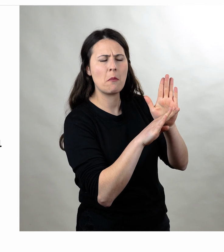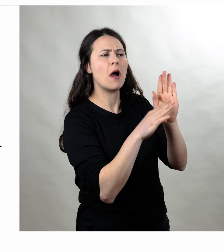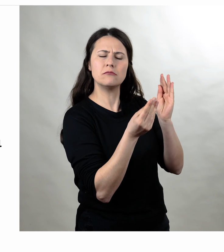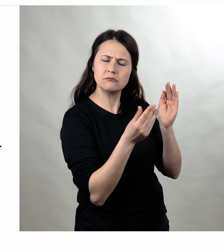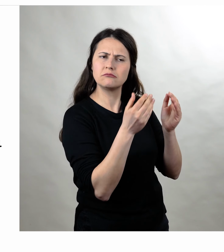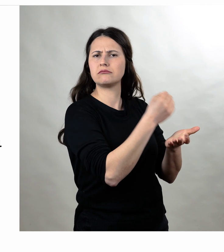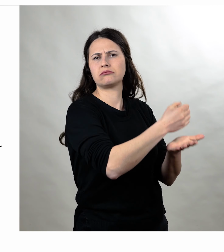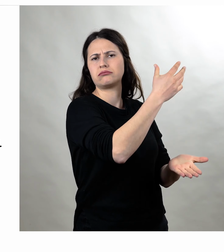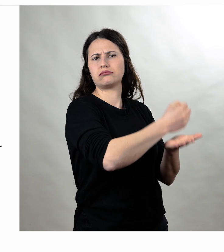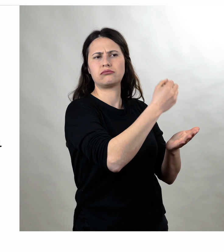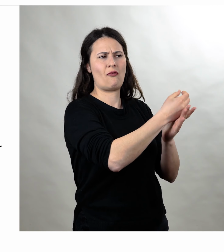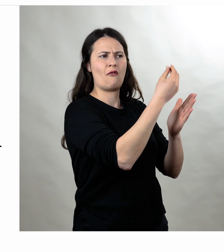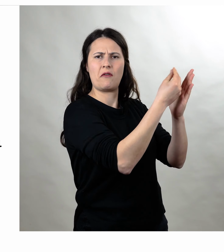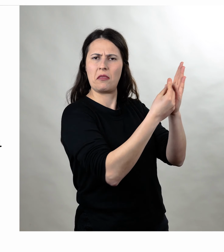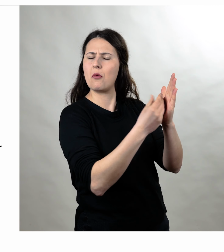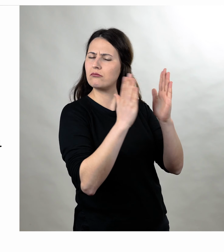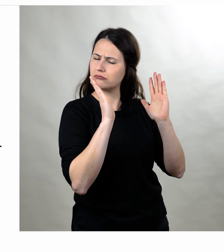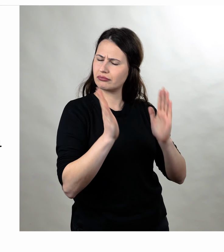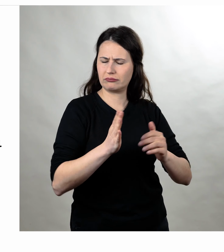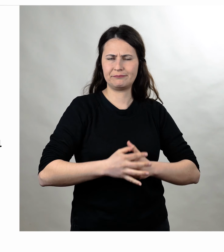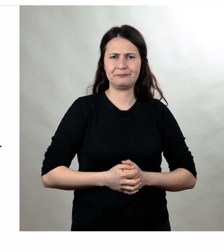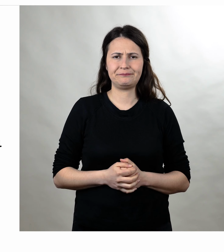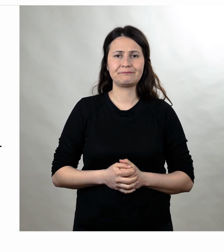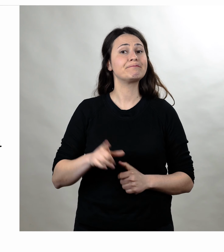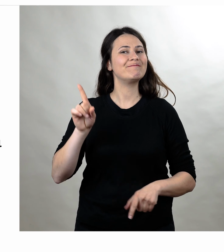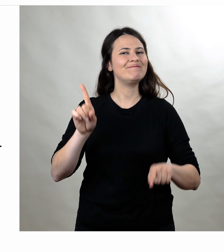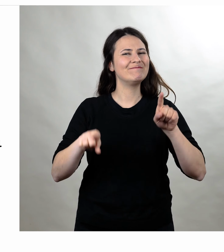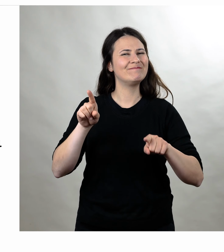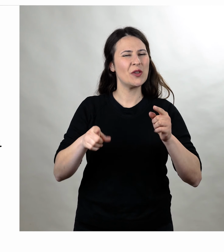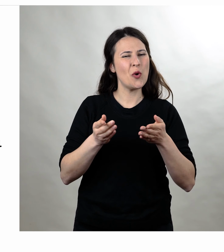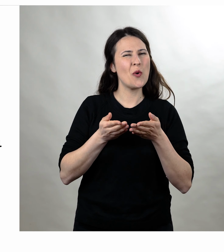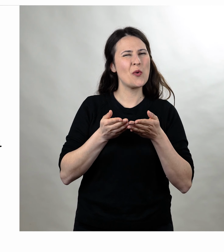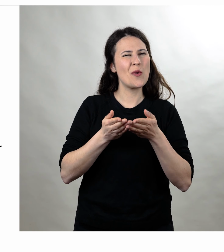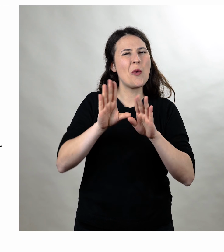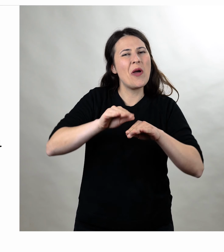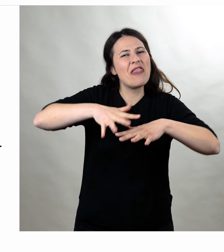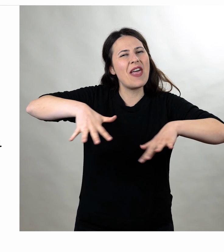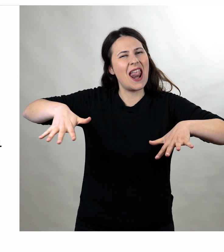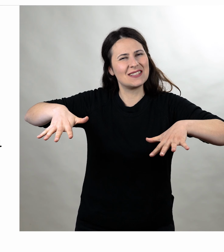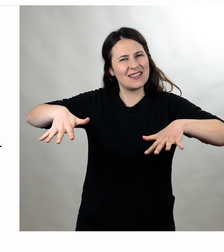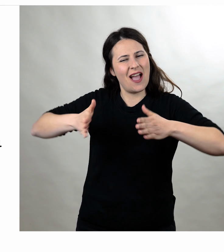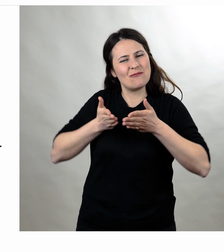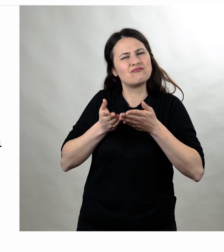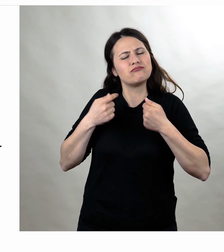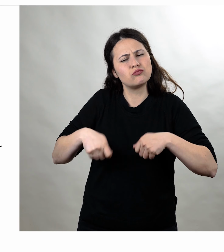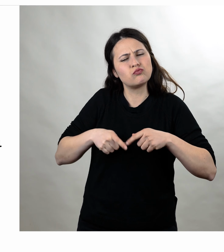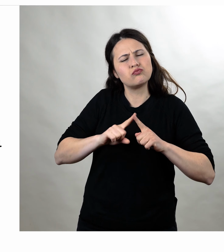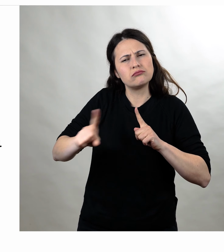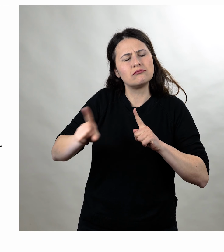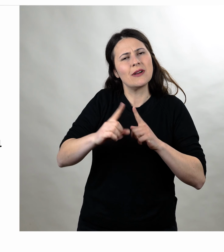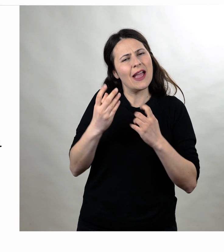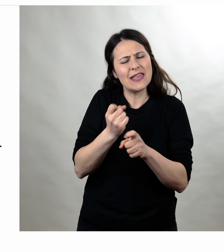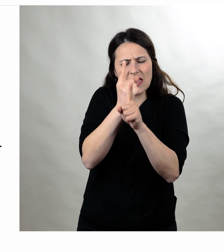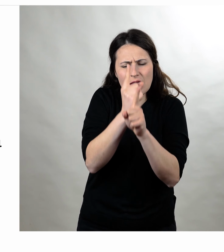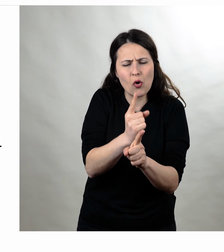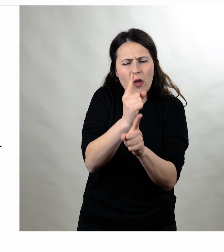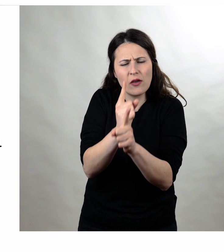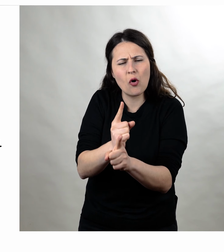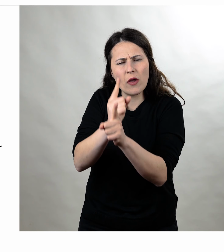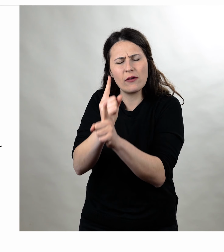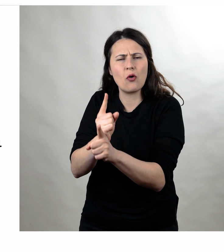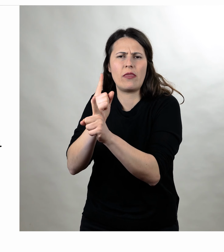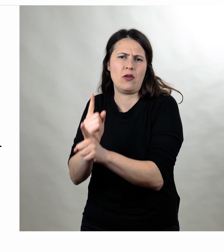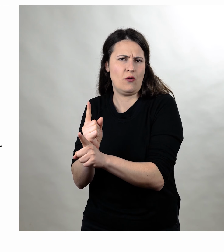Ορισμένες θαλάσσιες γραμμές κρουαζιέρας εξειδικεύονται σε συγκεκριμένες αγορές.